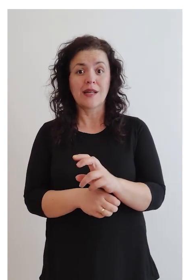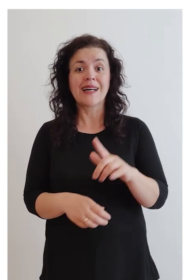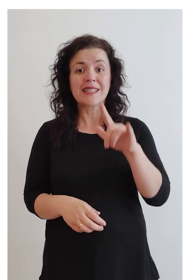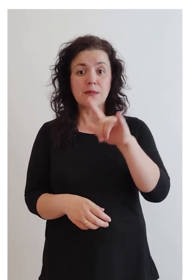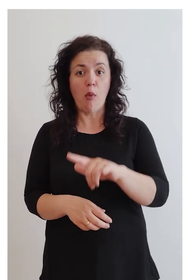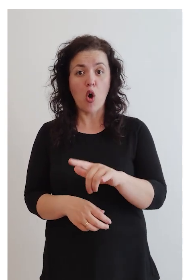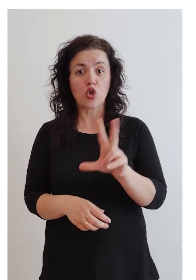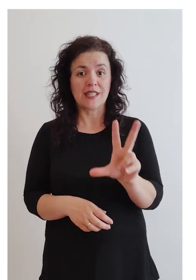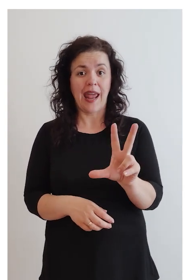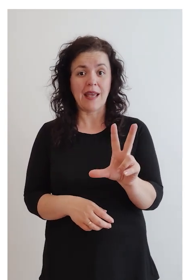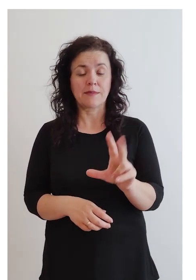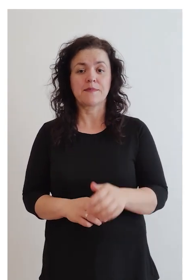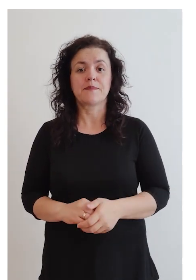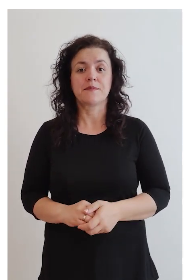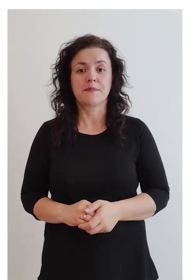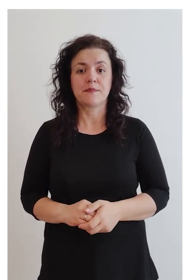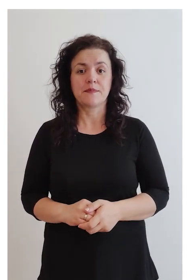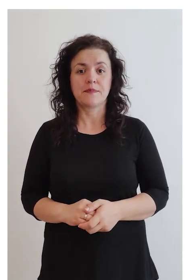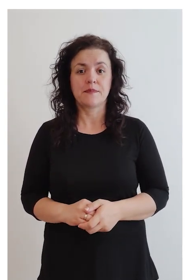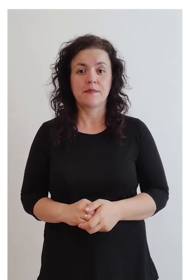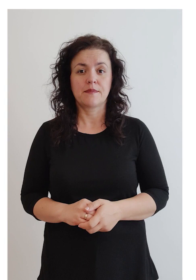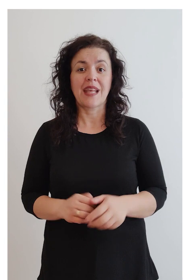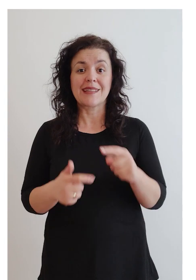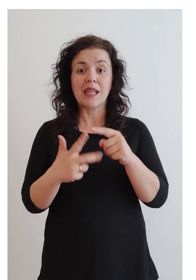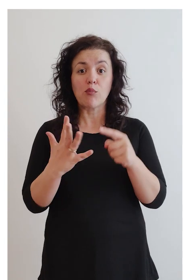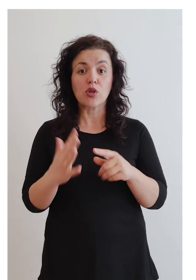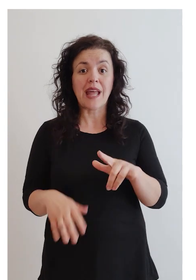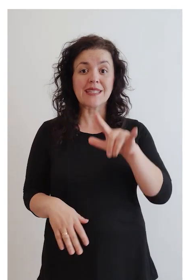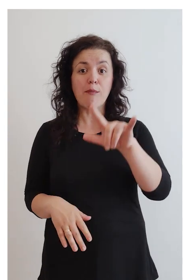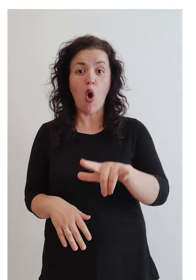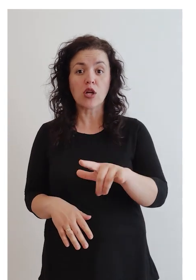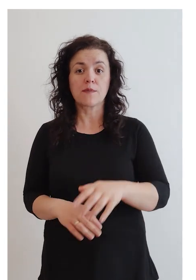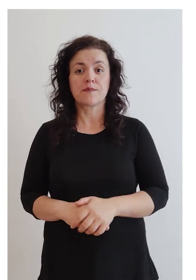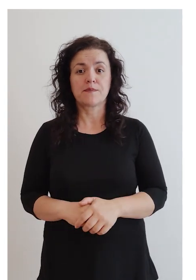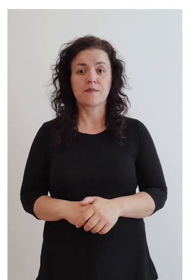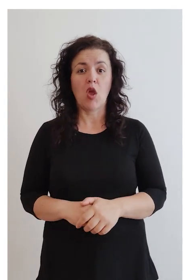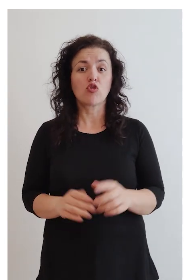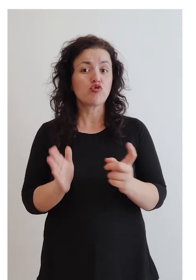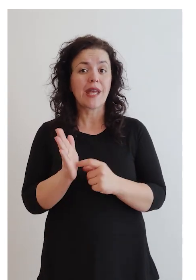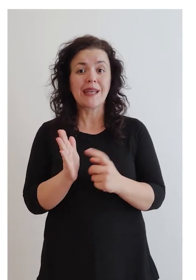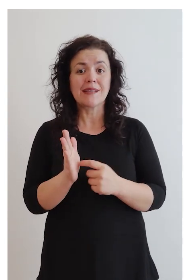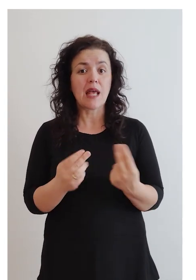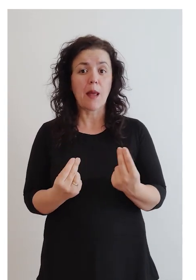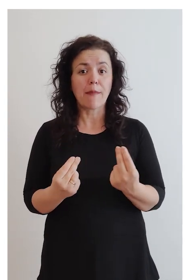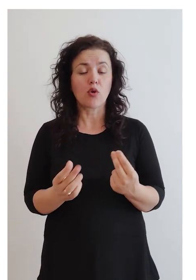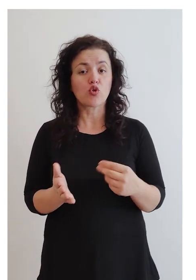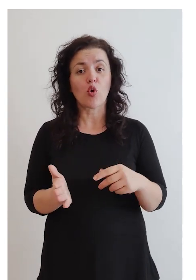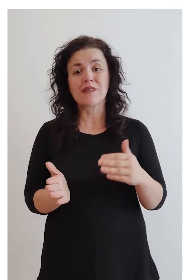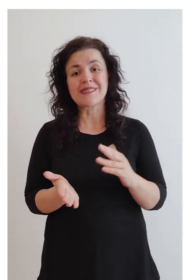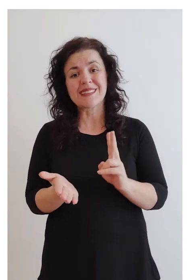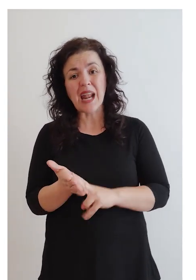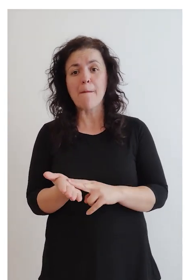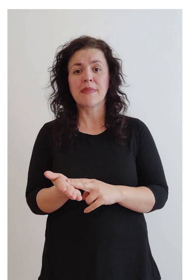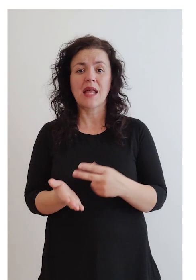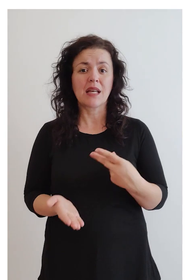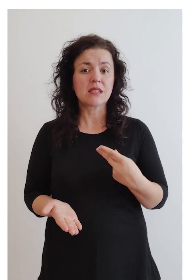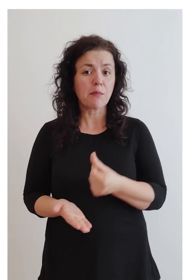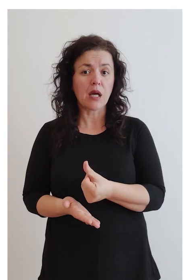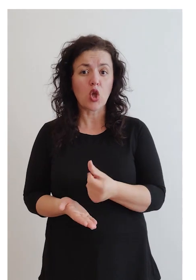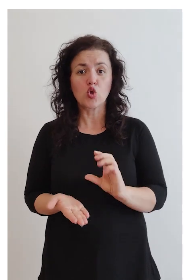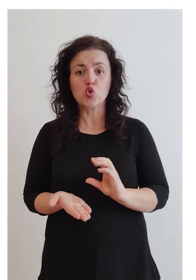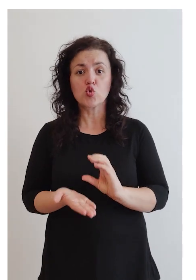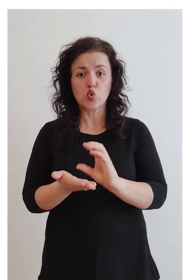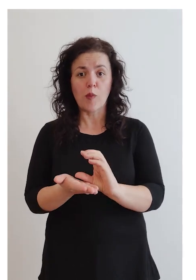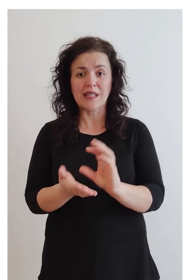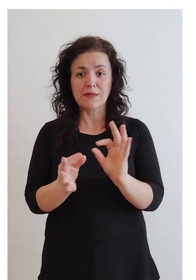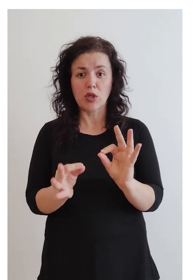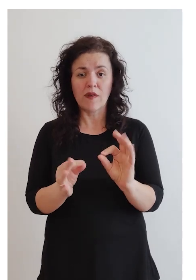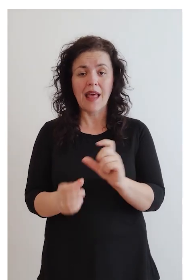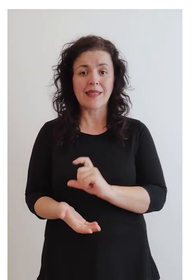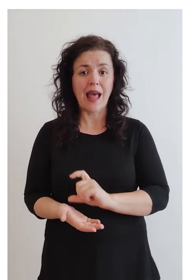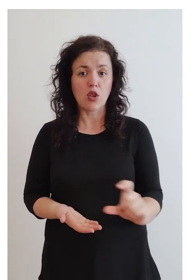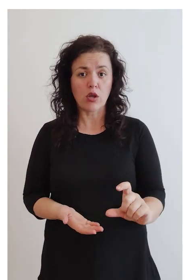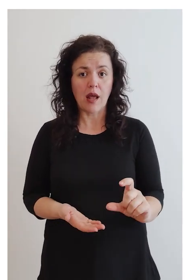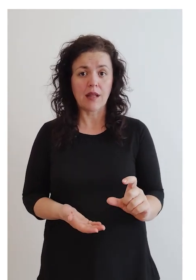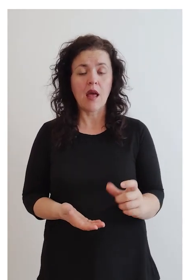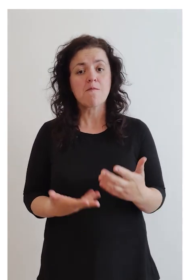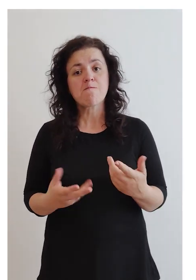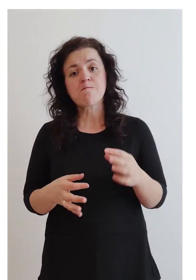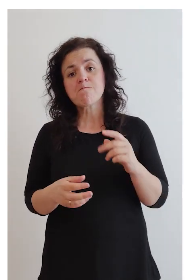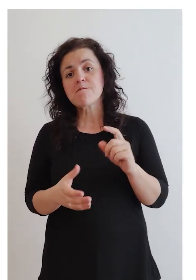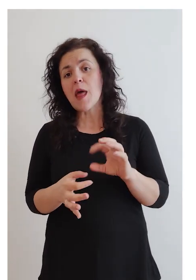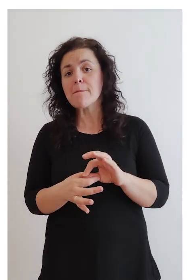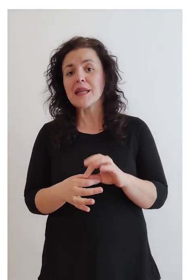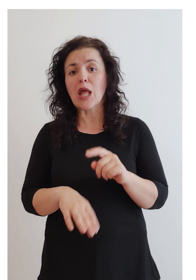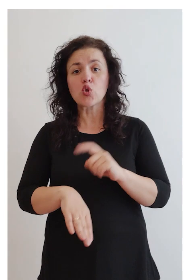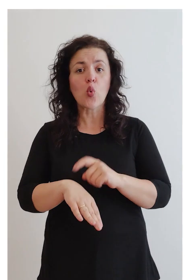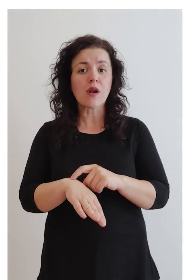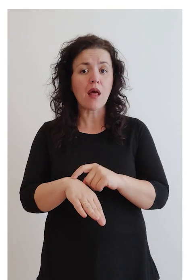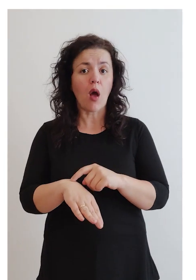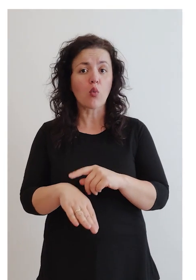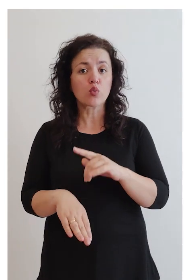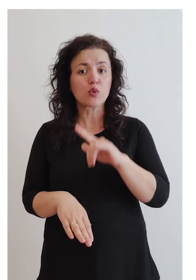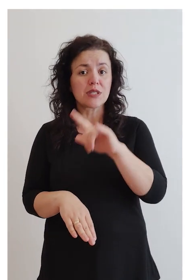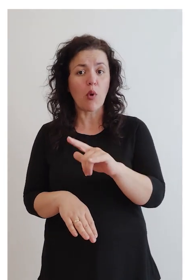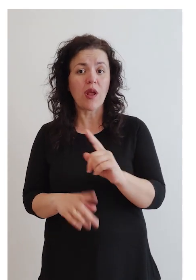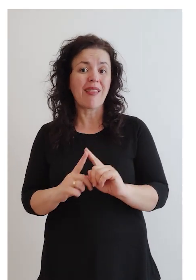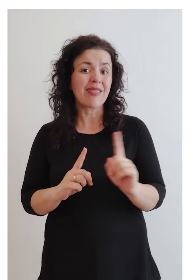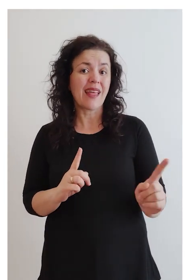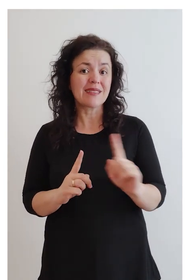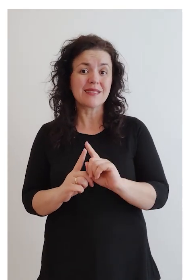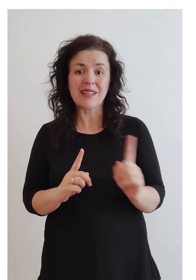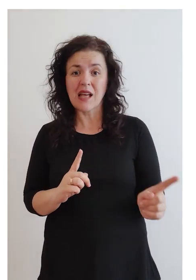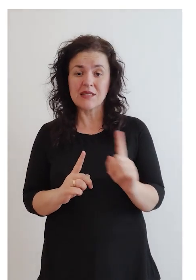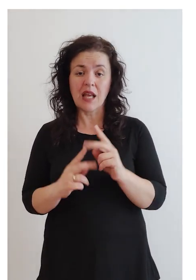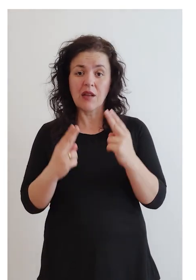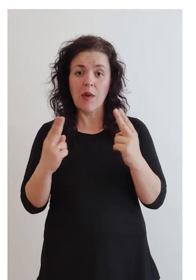Cerințele pentru un drept de despăgubire și suma specifică datorată depind de durata unui zbor, în timp ce distanța relevantă este determinată conform metodei cercului mare.